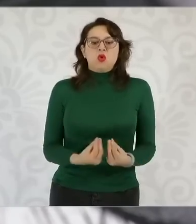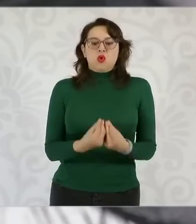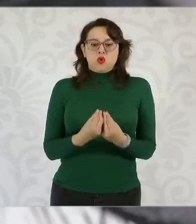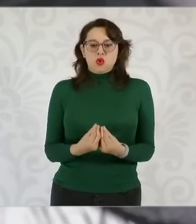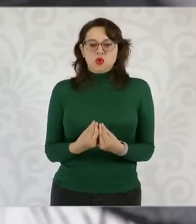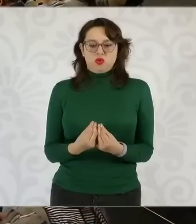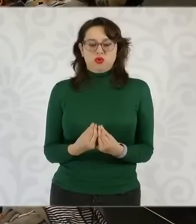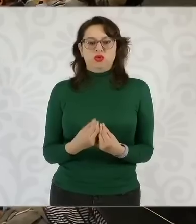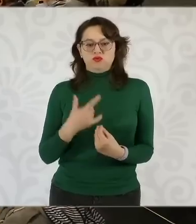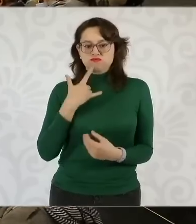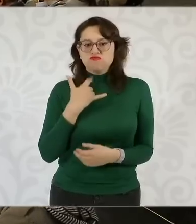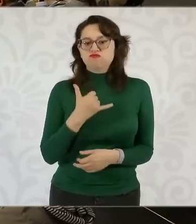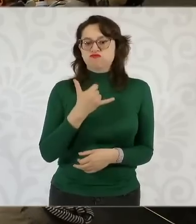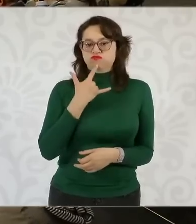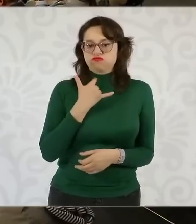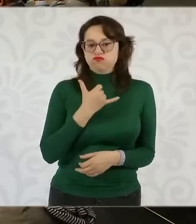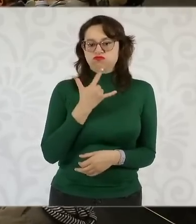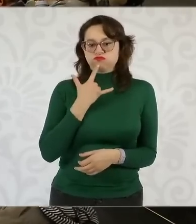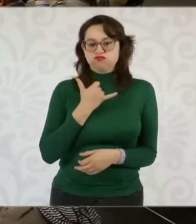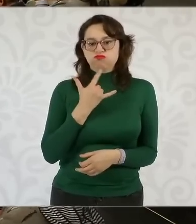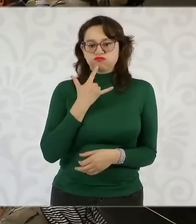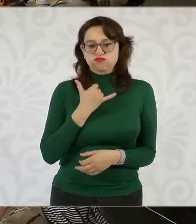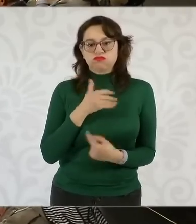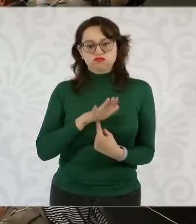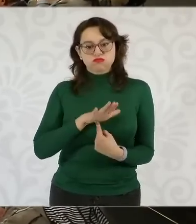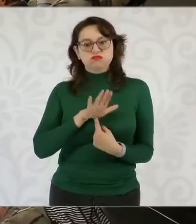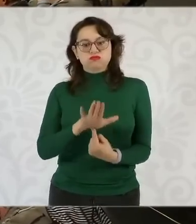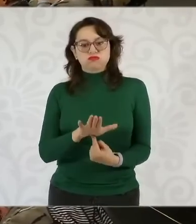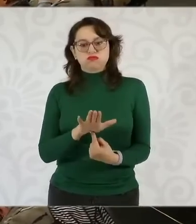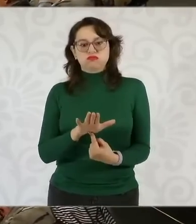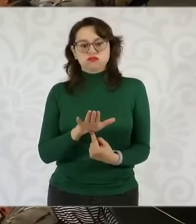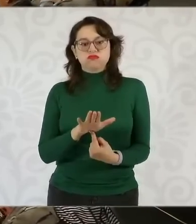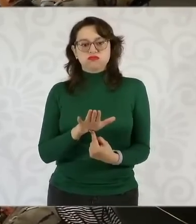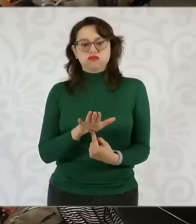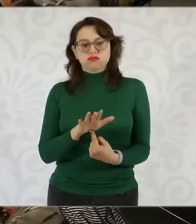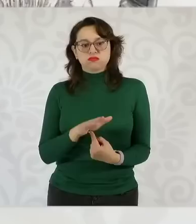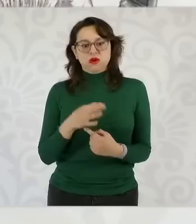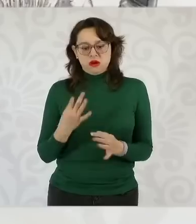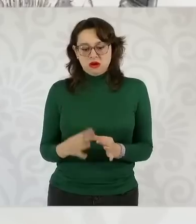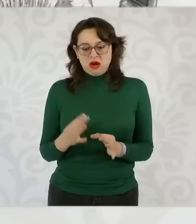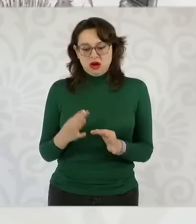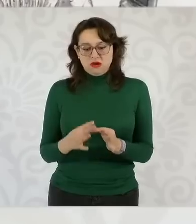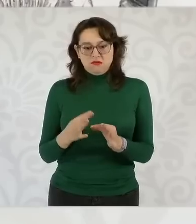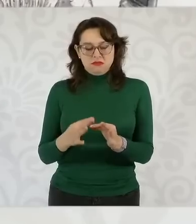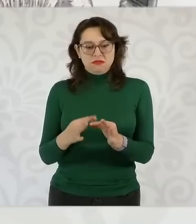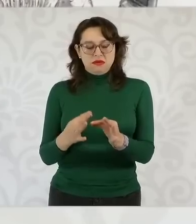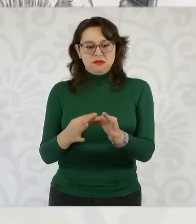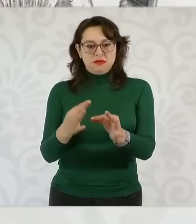todo lo que nosotros ofrecemos en el mercado y los valores que que que como operamos usted recomienda